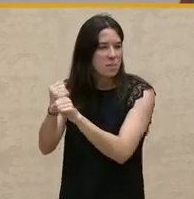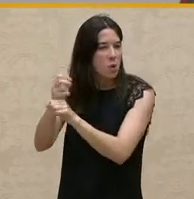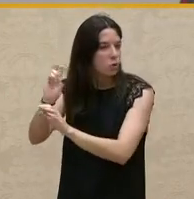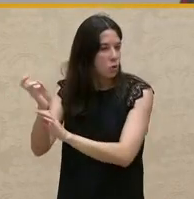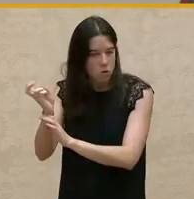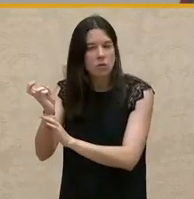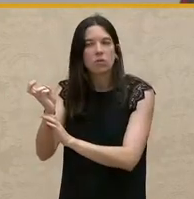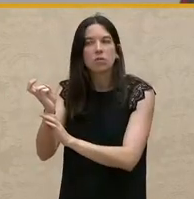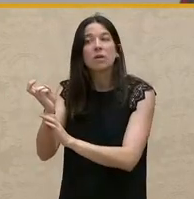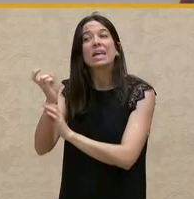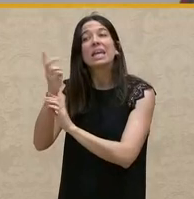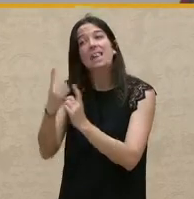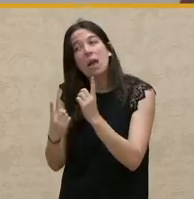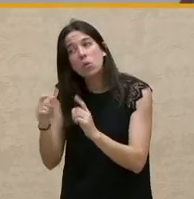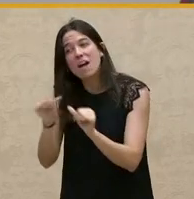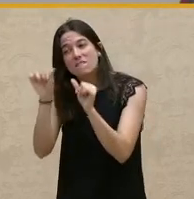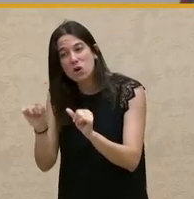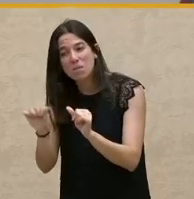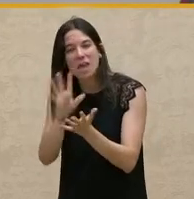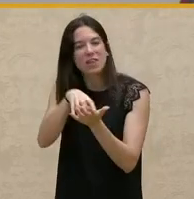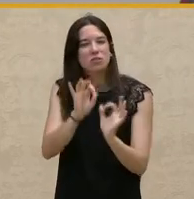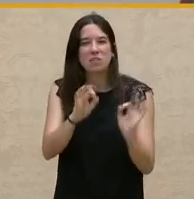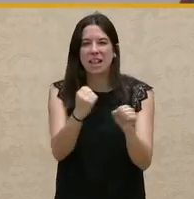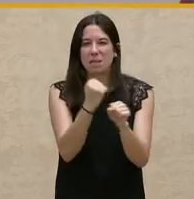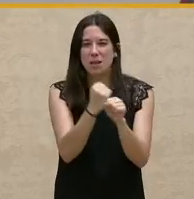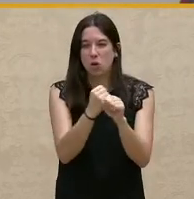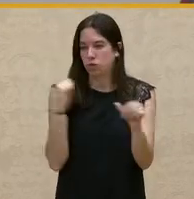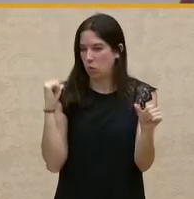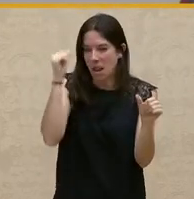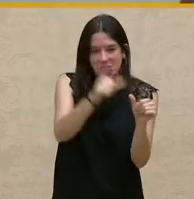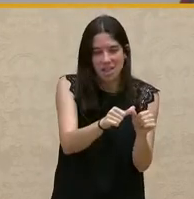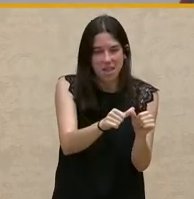alguna manera, expulsó a los centros especiales de empleo de toda la vida de la contratación pública.